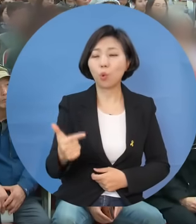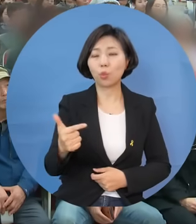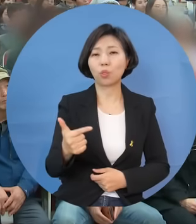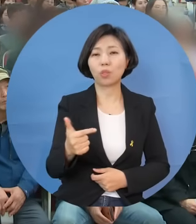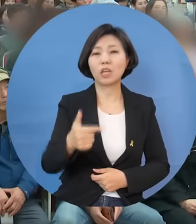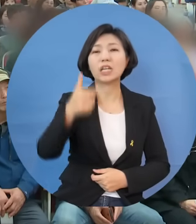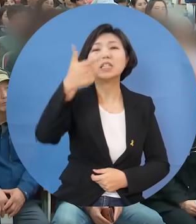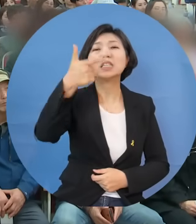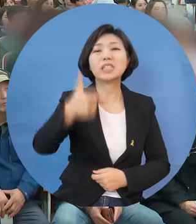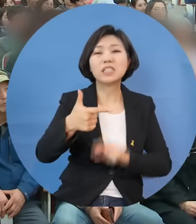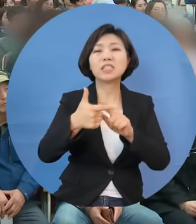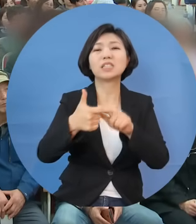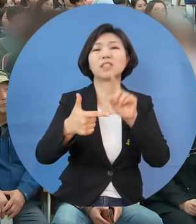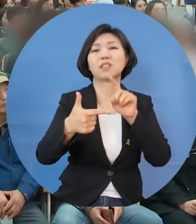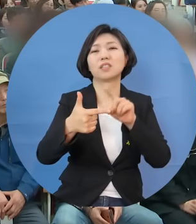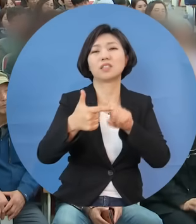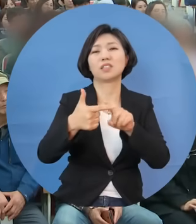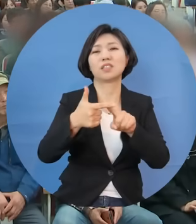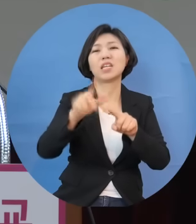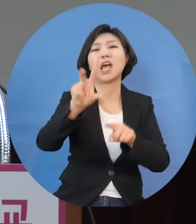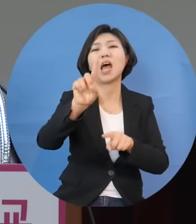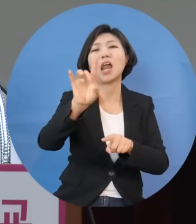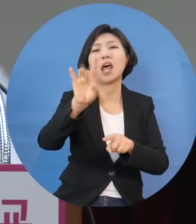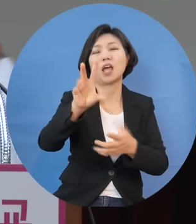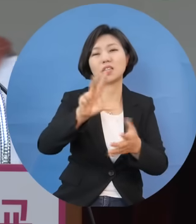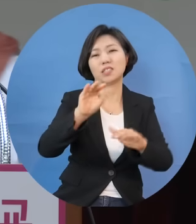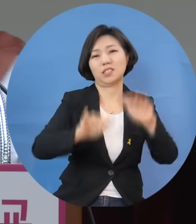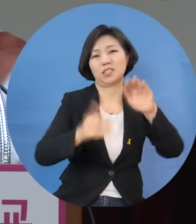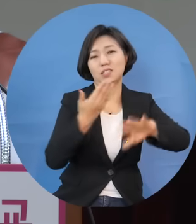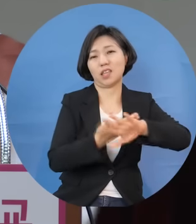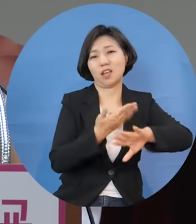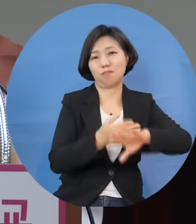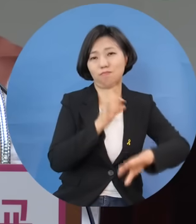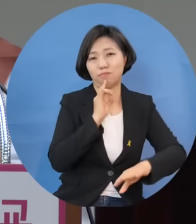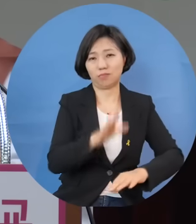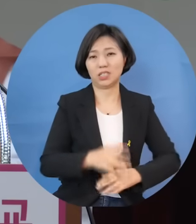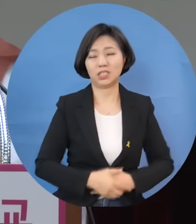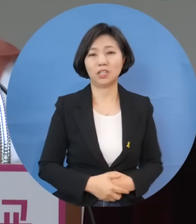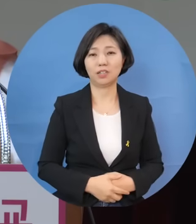똑같은 욕심에 불과하다. 그러면...